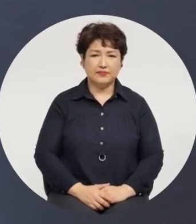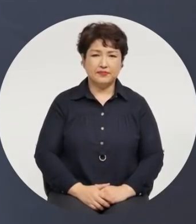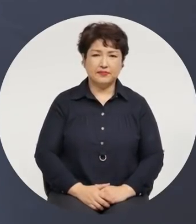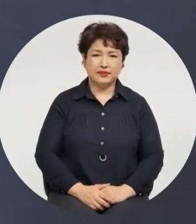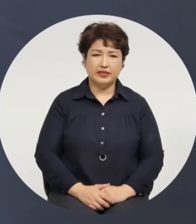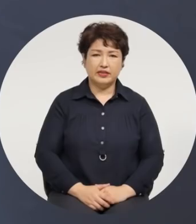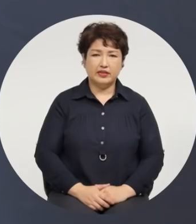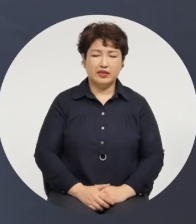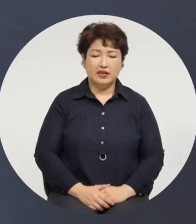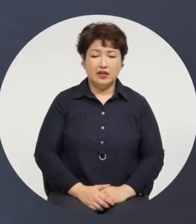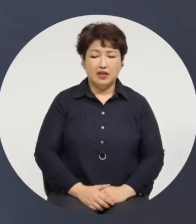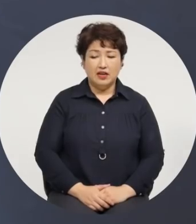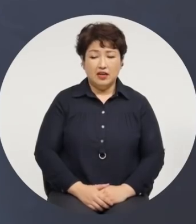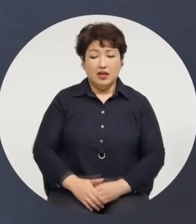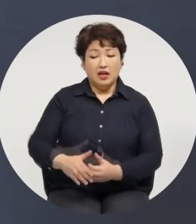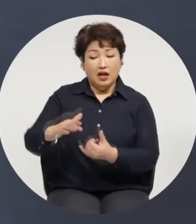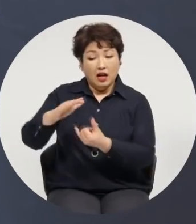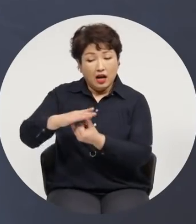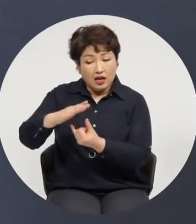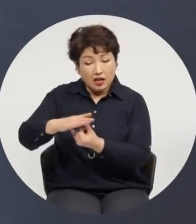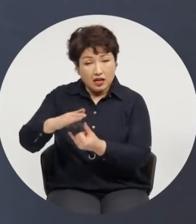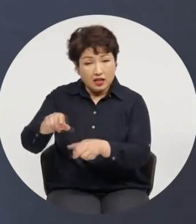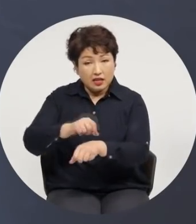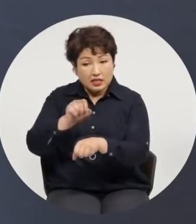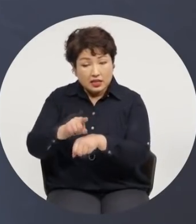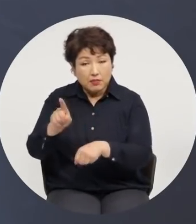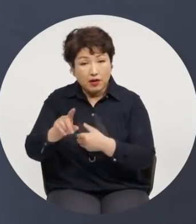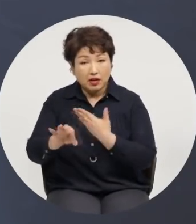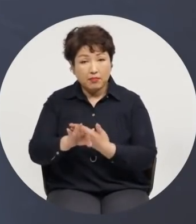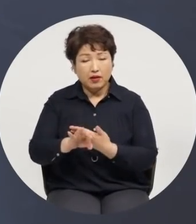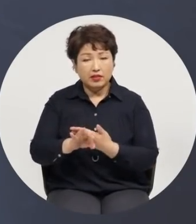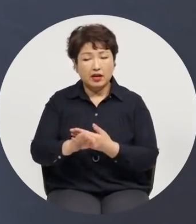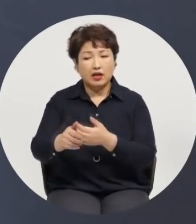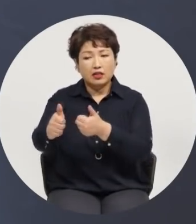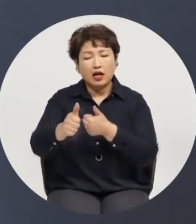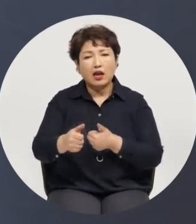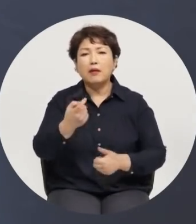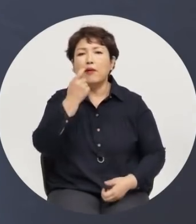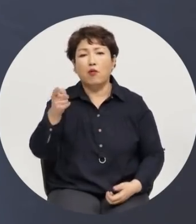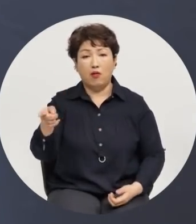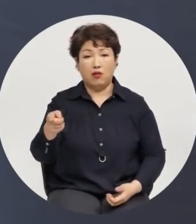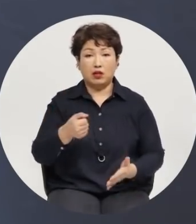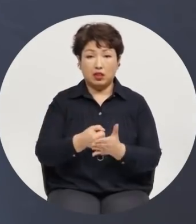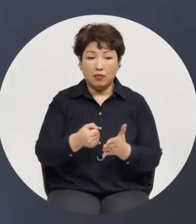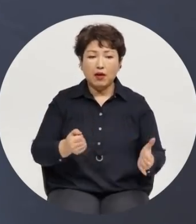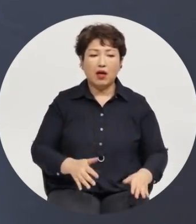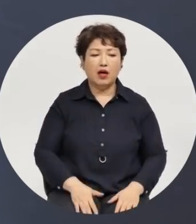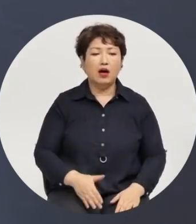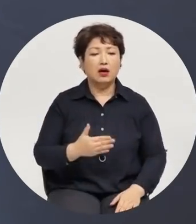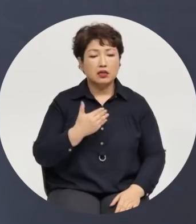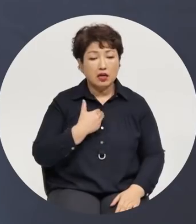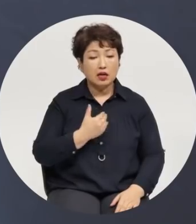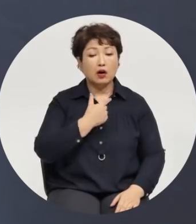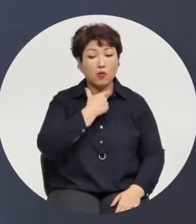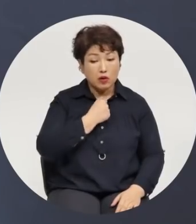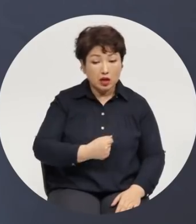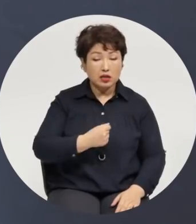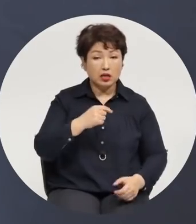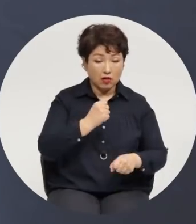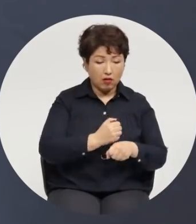그러니까 아이의 특징은 따라 배우기니까 가장 좋은 교육은 내가 원하는 것을 내가 행하는 겁니다